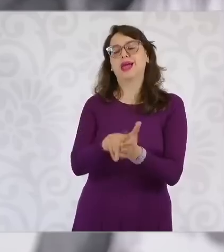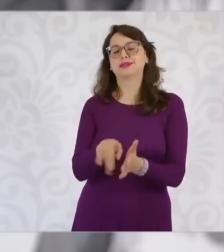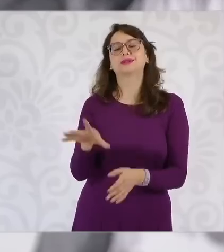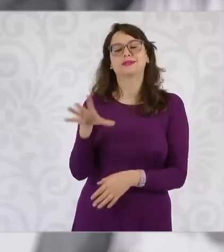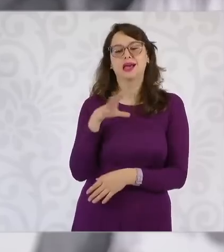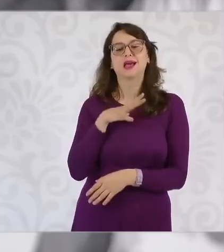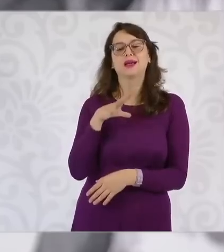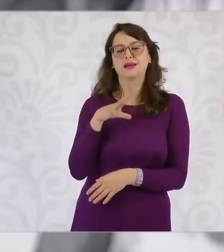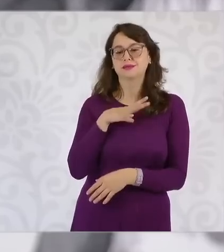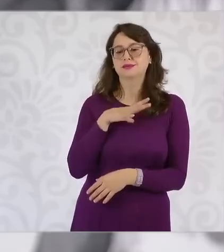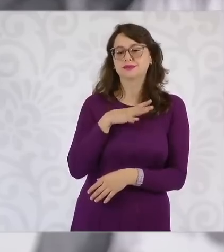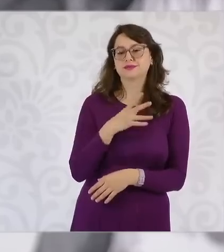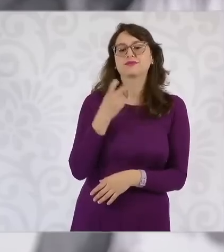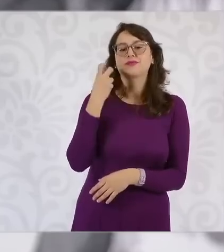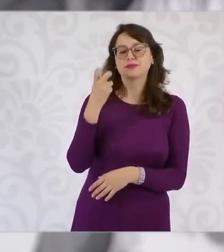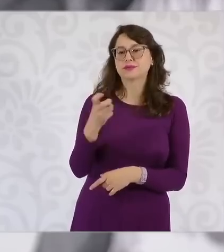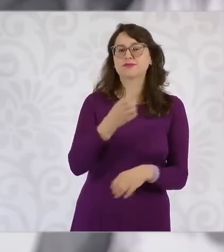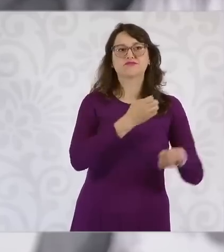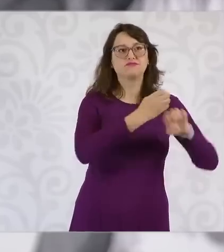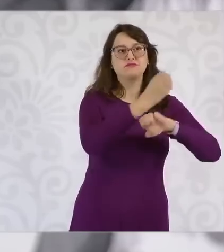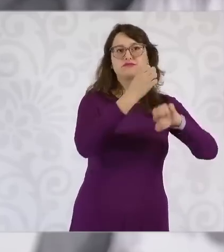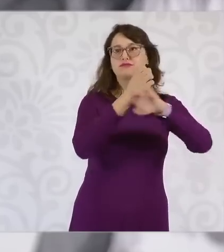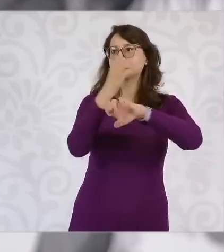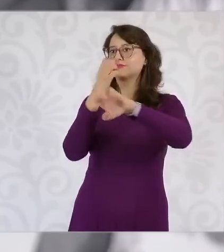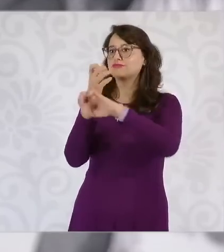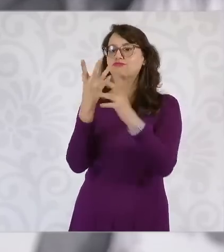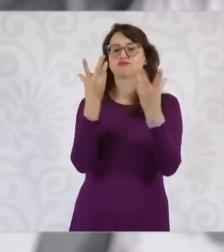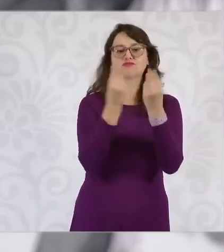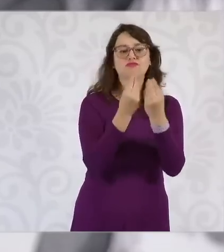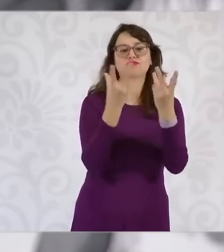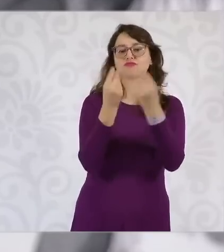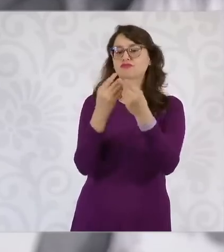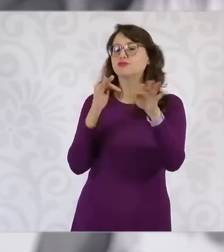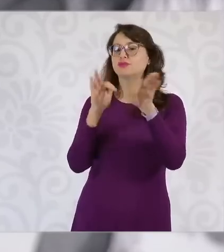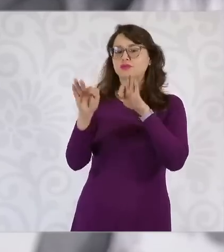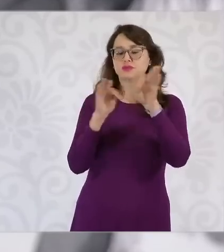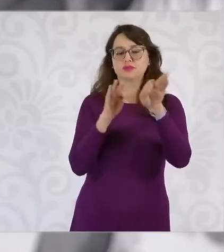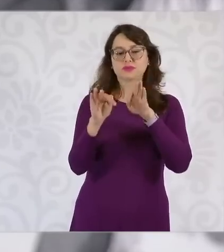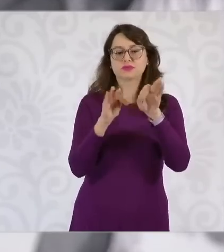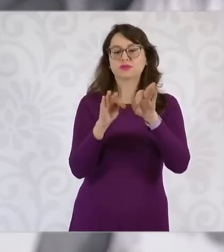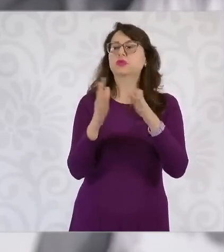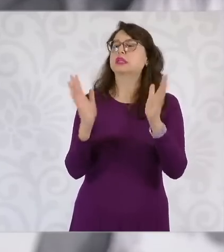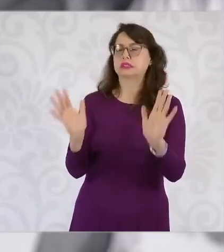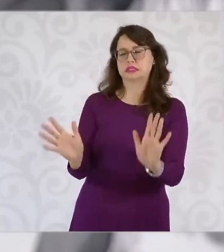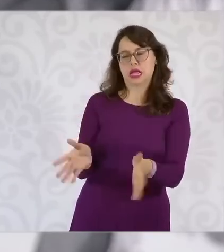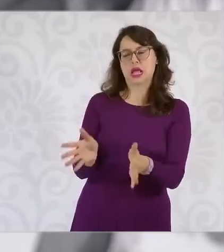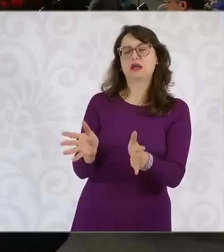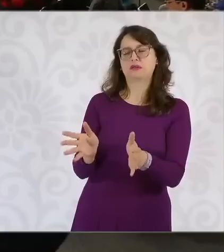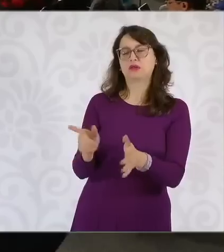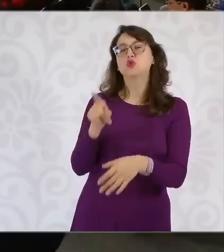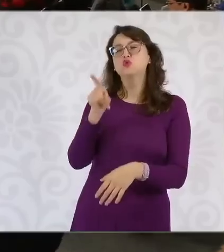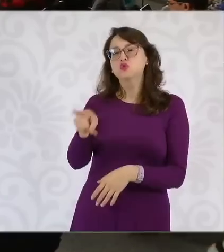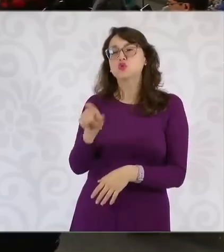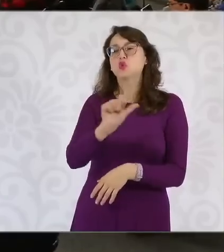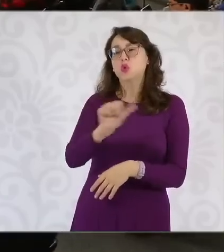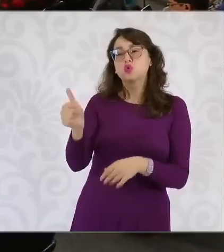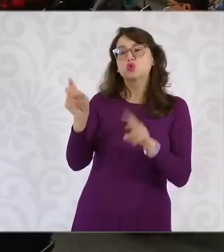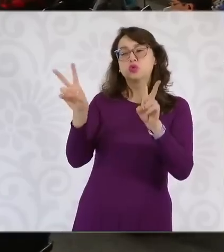las todas las entidades de la República entonces si te parece este si tienes algún otro porque son